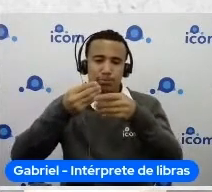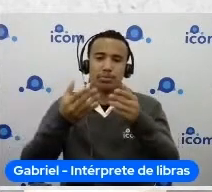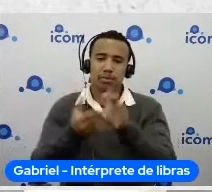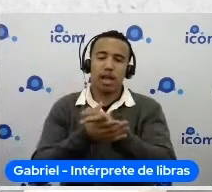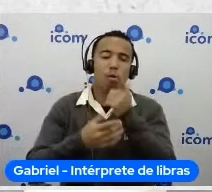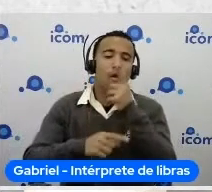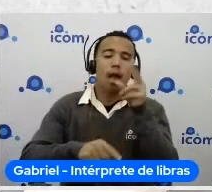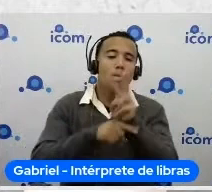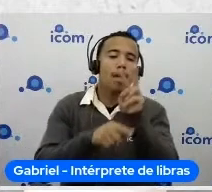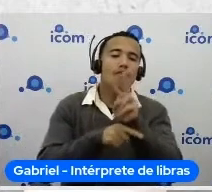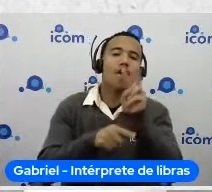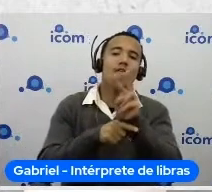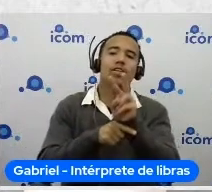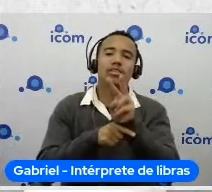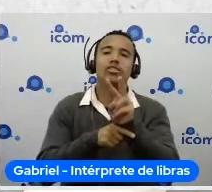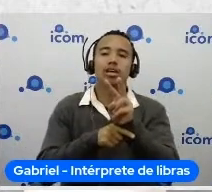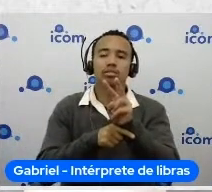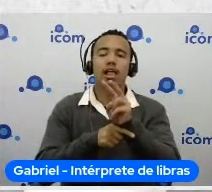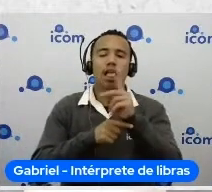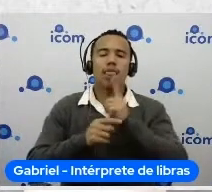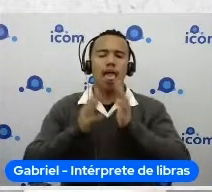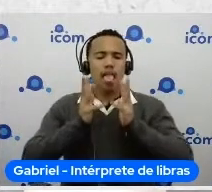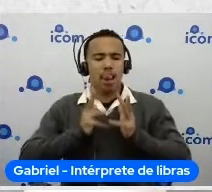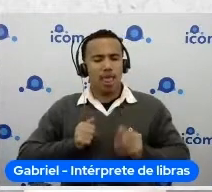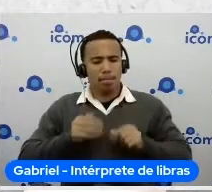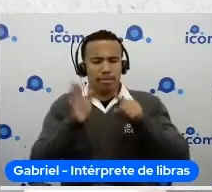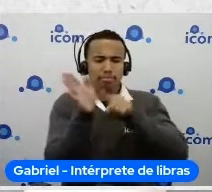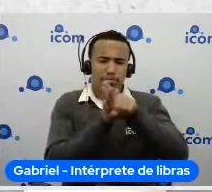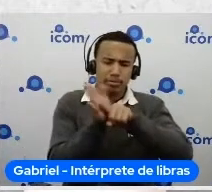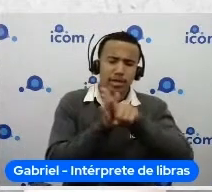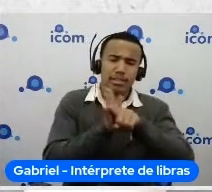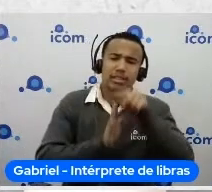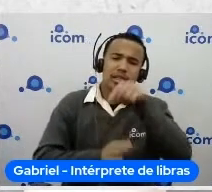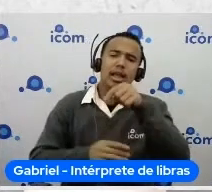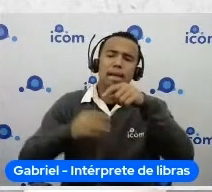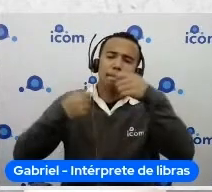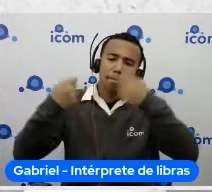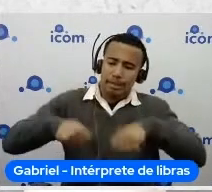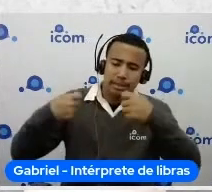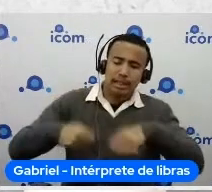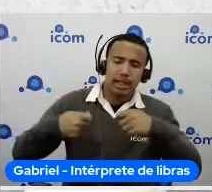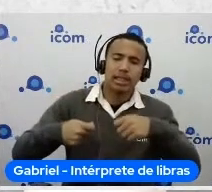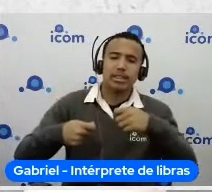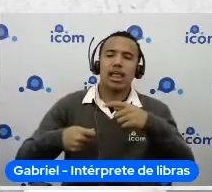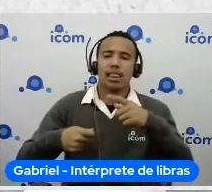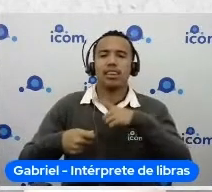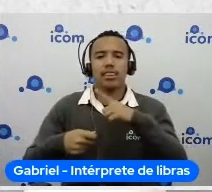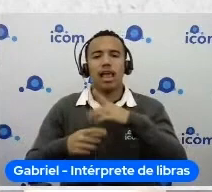atuamos com lubrificações esporádicas, quando necessário, e até mesmo identificar